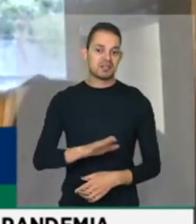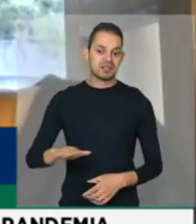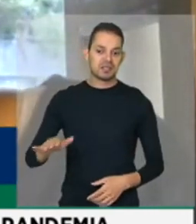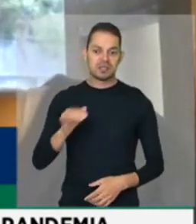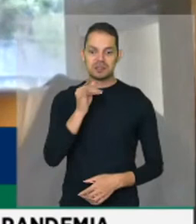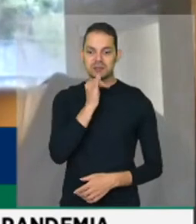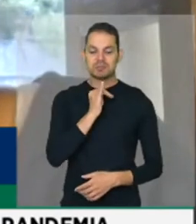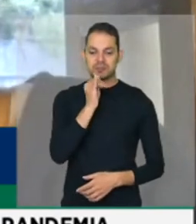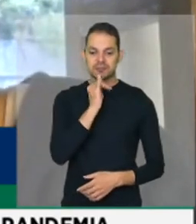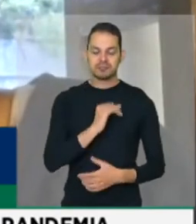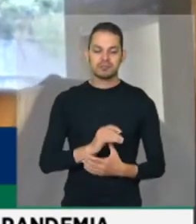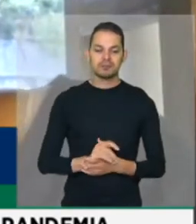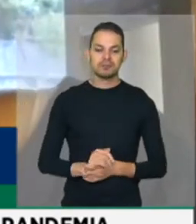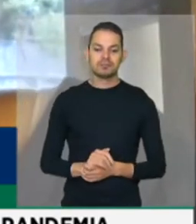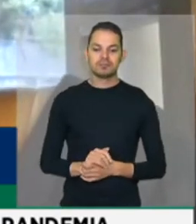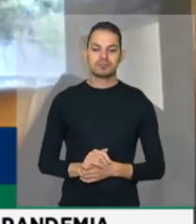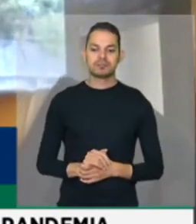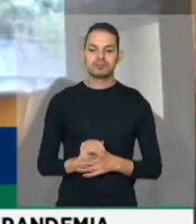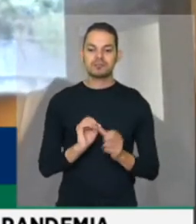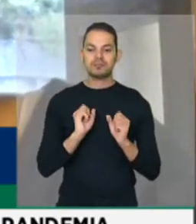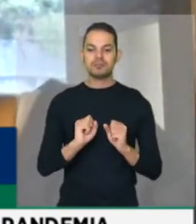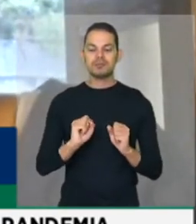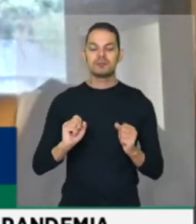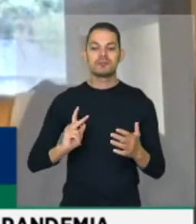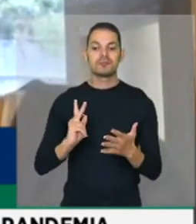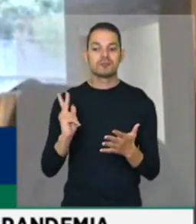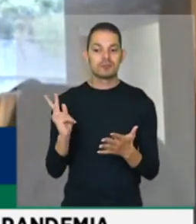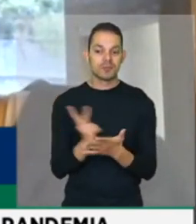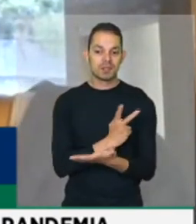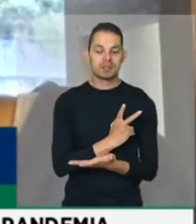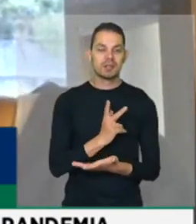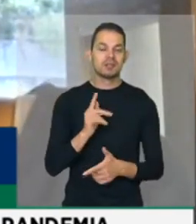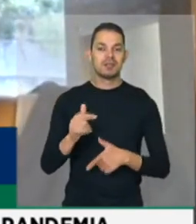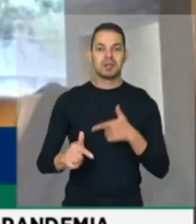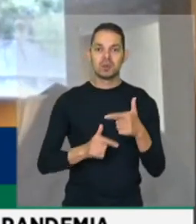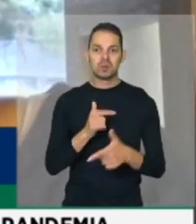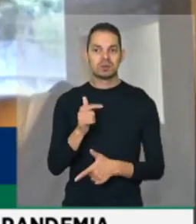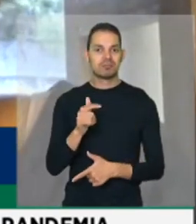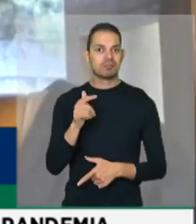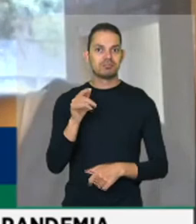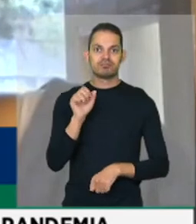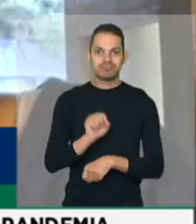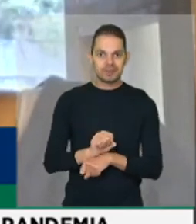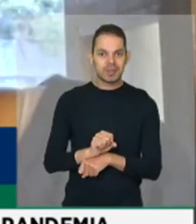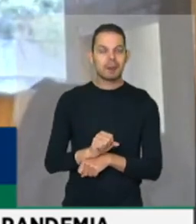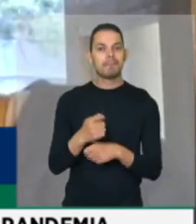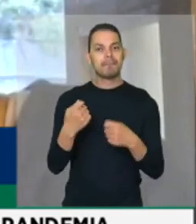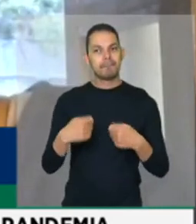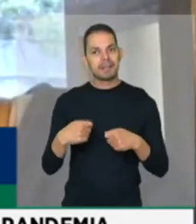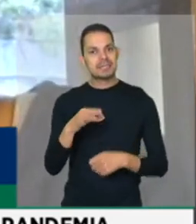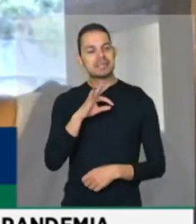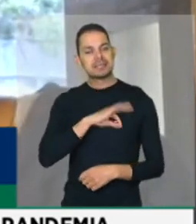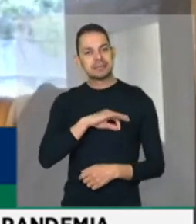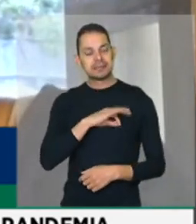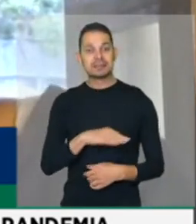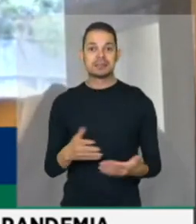CRIANÇA... E... E PORVENTURA ESTÁ COM OS SEUS TRABALHOS INTERROMPIDOS E PRECISA DESSE, DE RENDA NESSE MOMENTO. ESTAMOS FALANDO DAQUELA MULHER